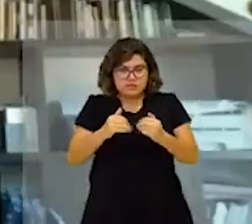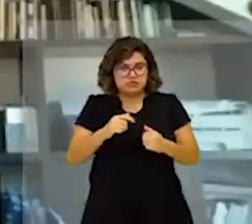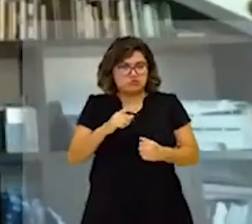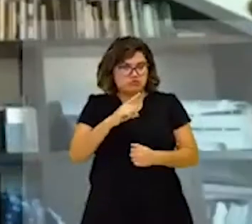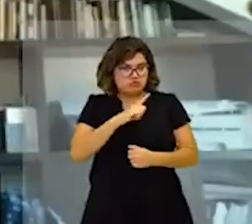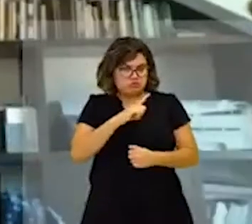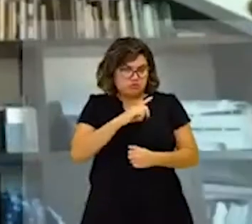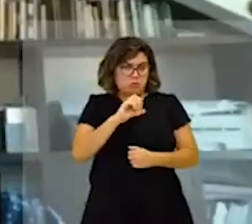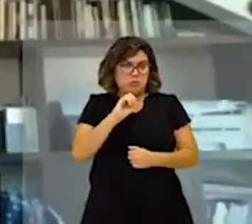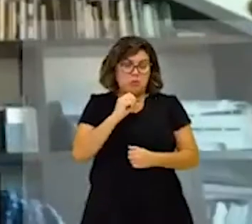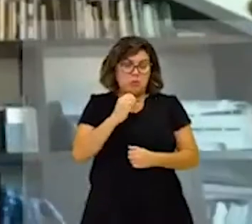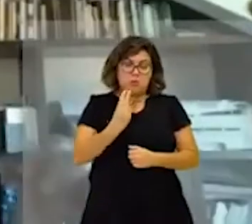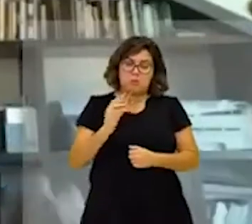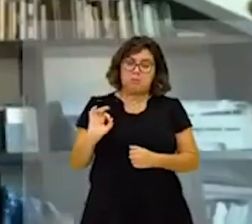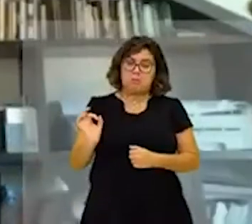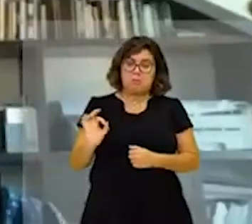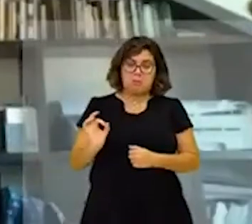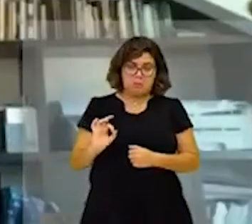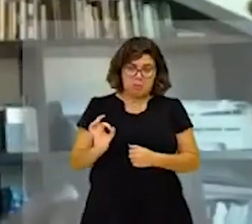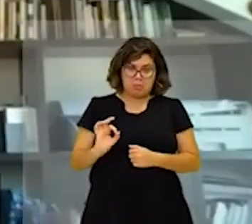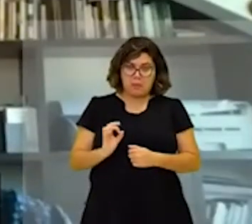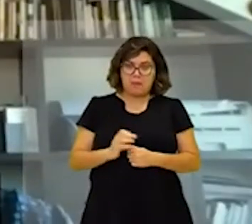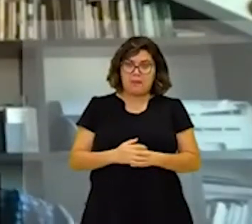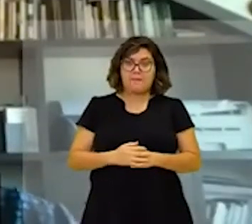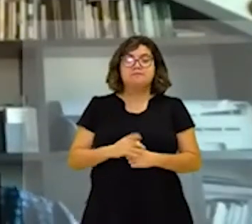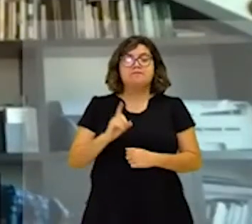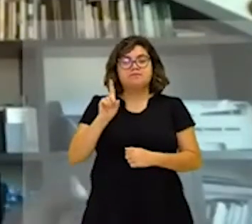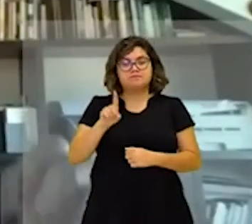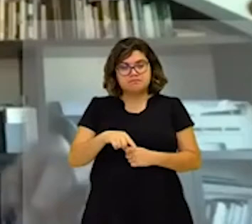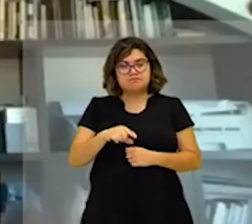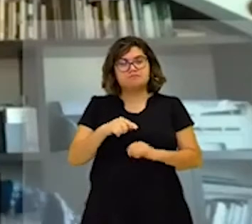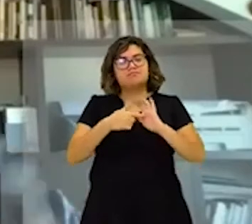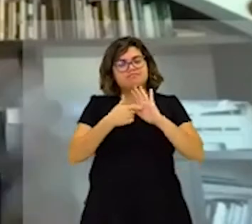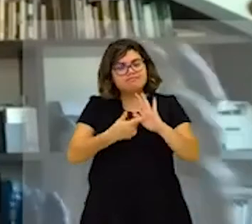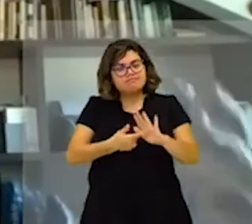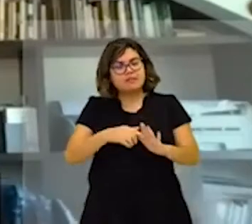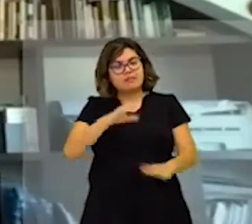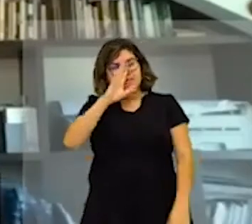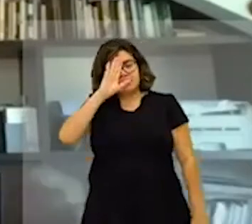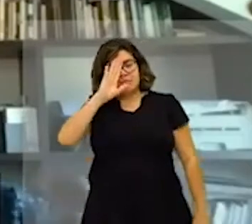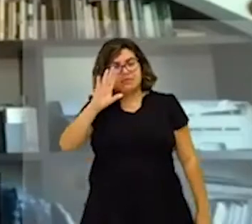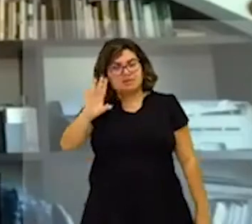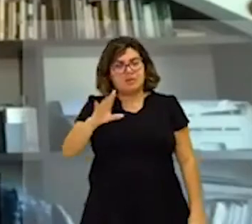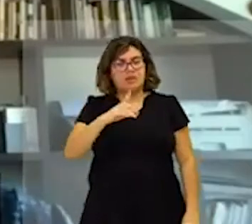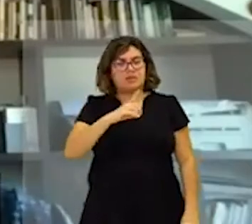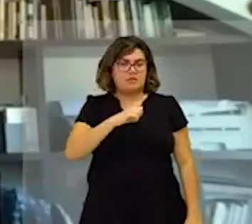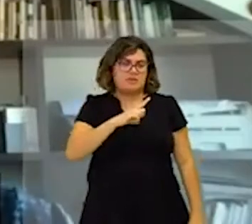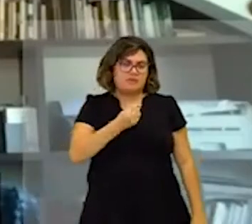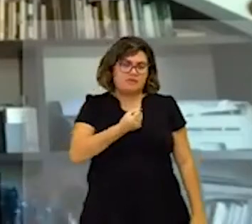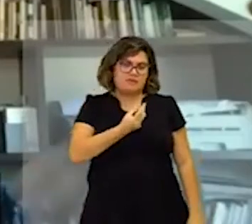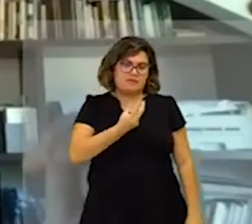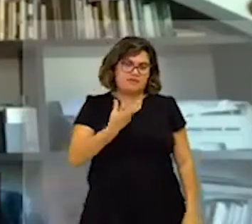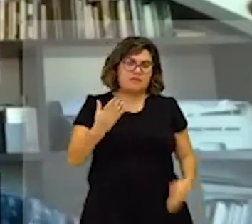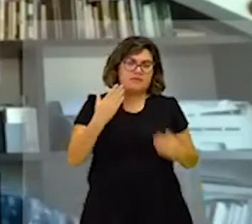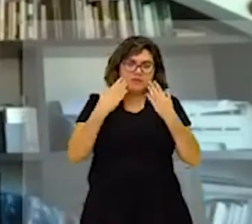regulamentado esse é um Ponto Central entre tantos que nós apresentamos nosso trabalho ou